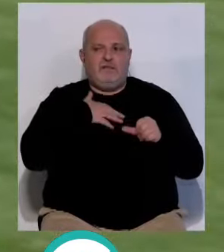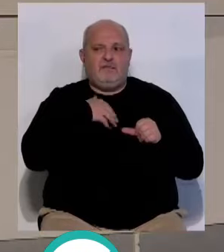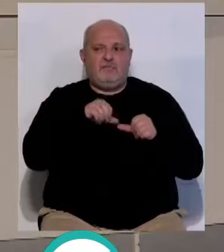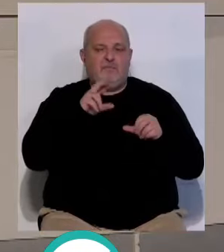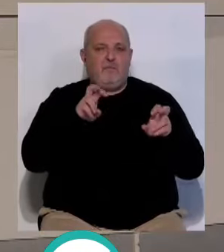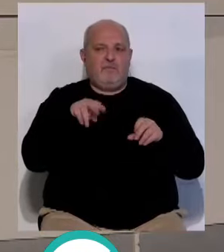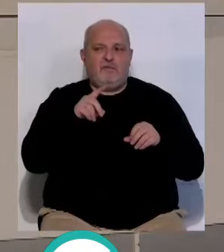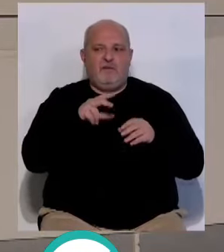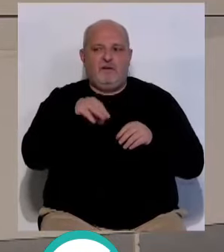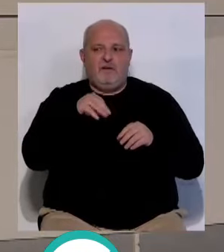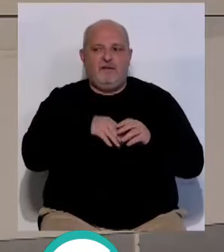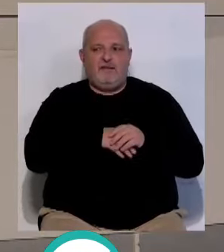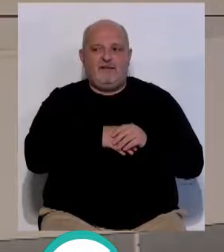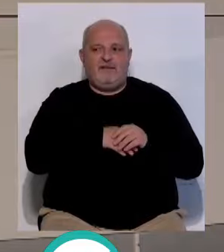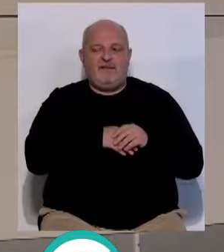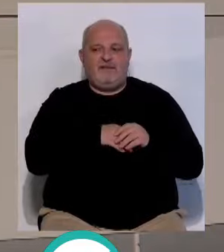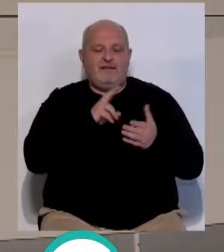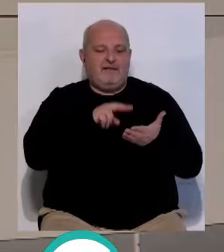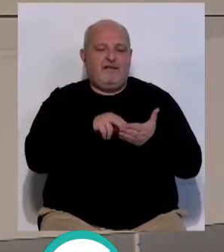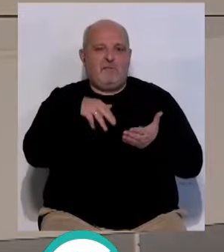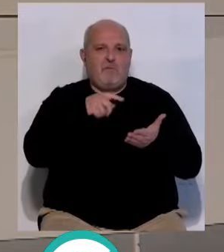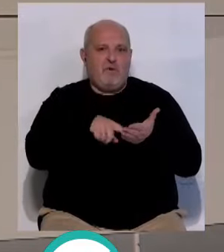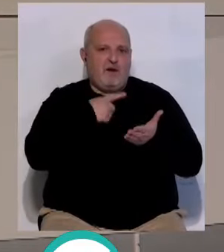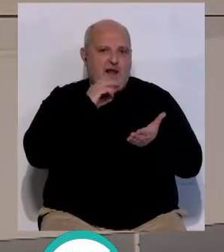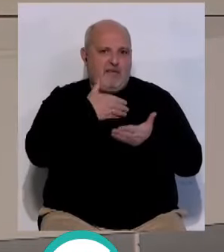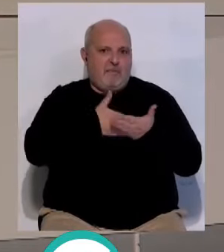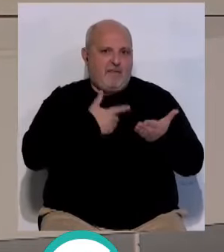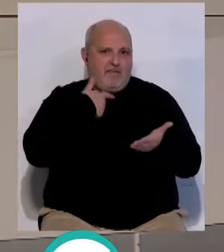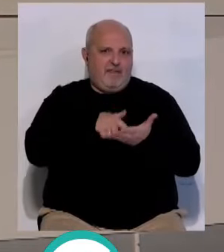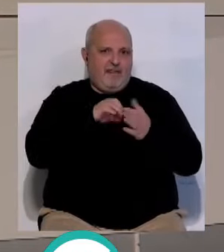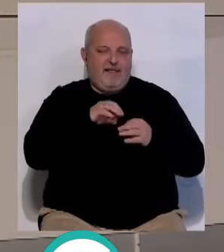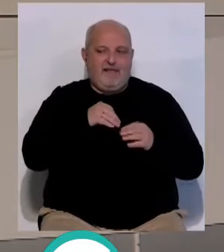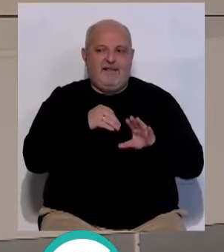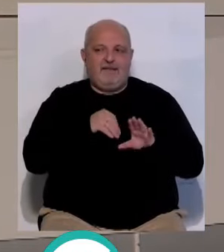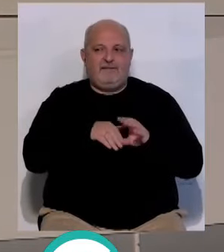no pone no no no no a ver Nacho limón aquí no pone momo eh por detrás por detrás por detrás Por eso